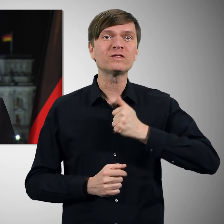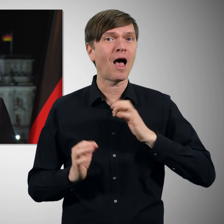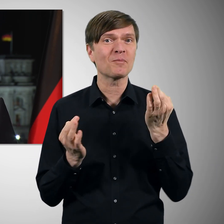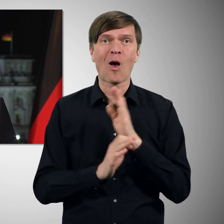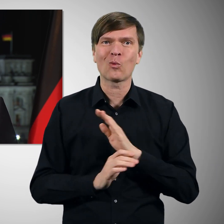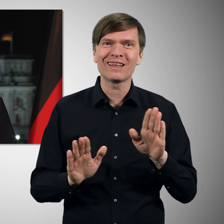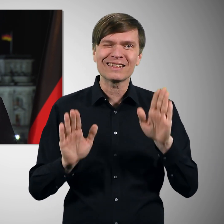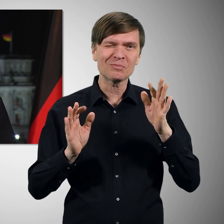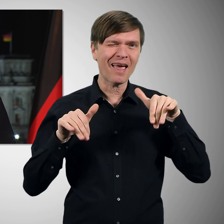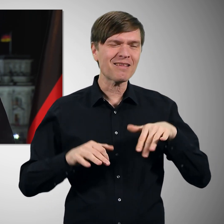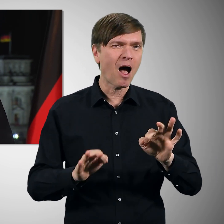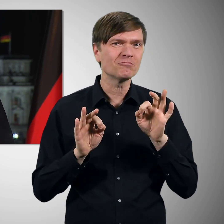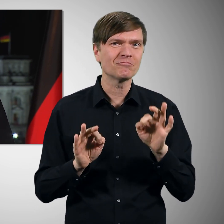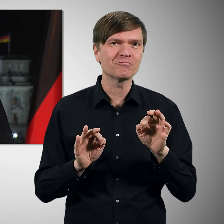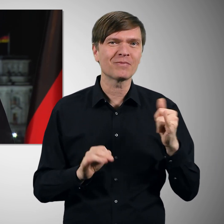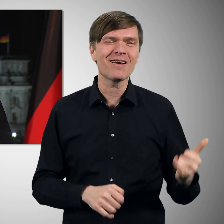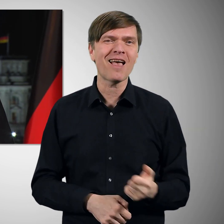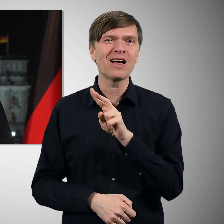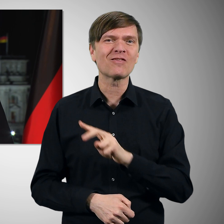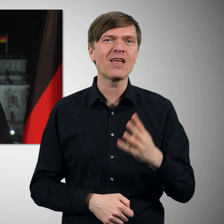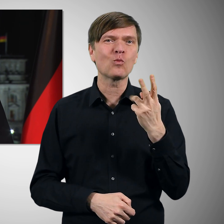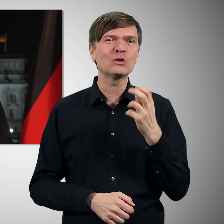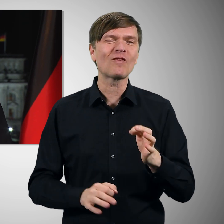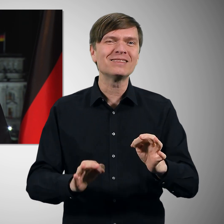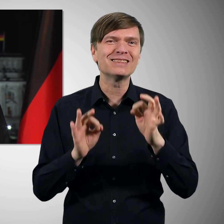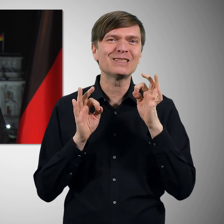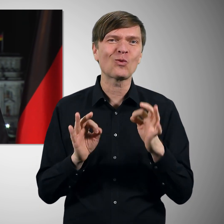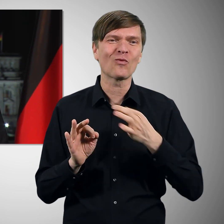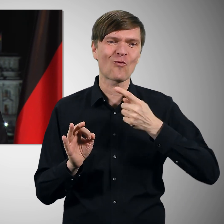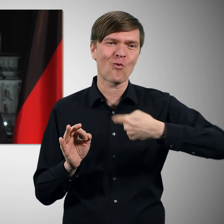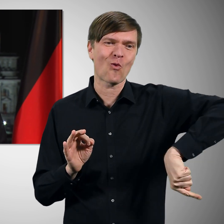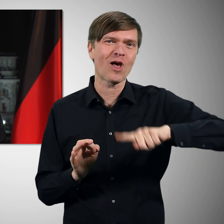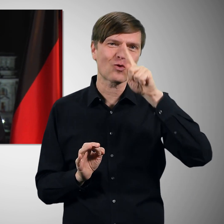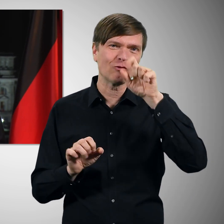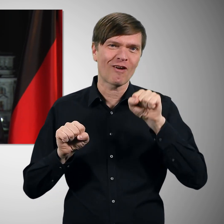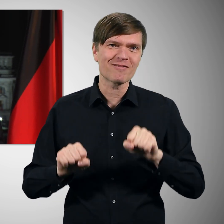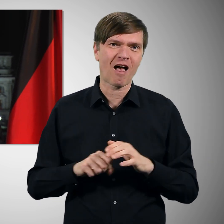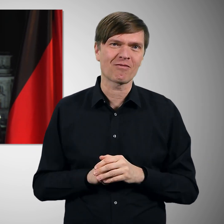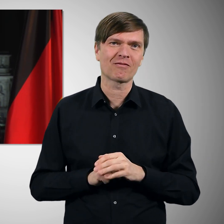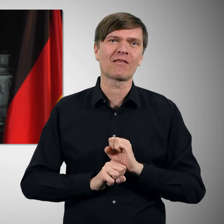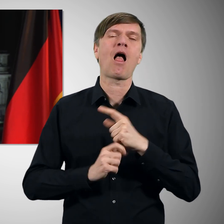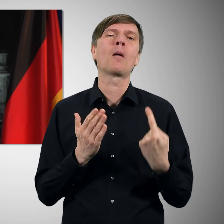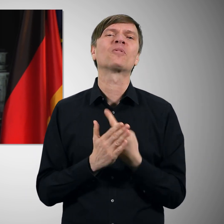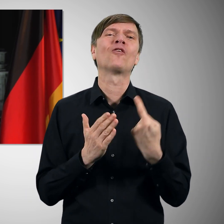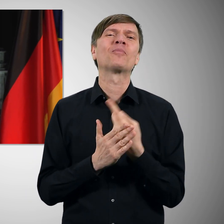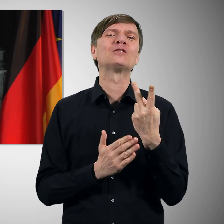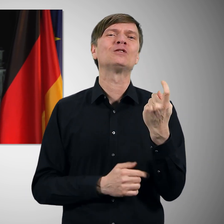Dann kann das Jahr 2024 ein gutes Jahr werden für unser Land. Auch wenn manches anders kommt, als wir uns das heute,